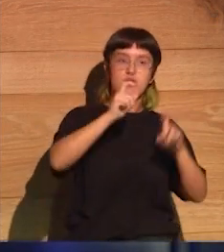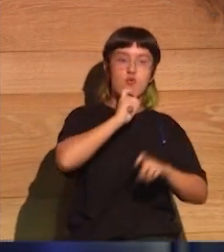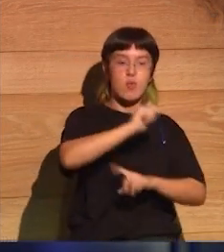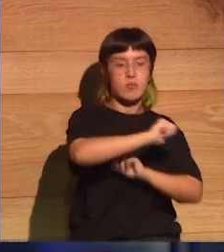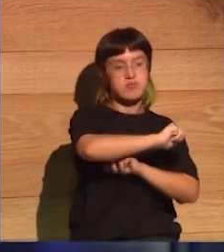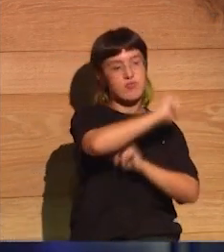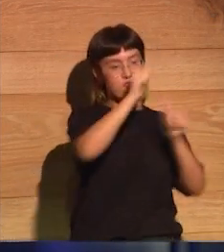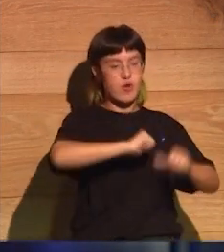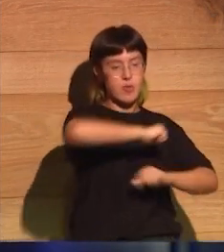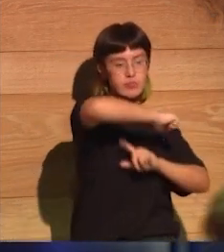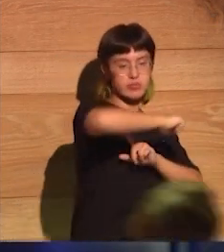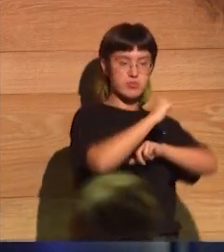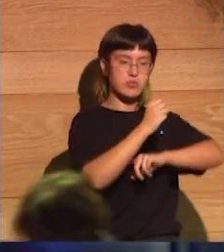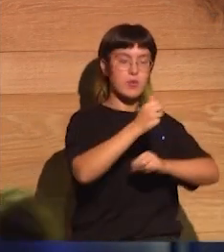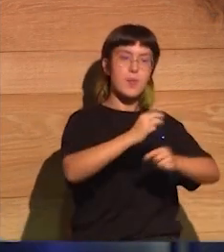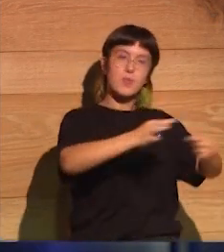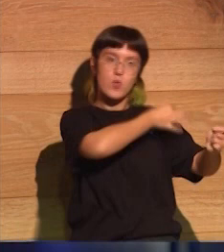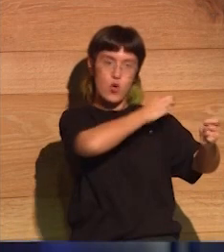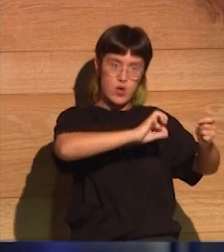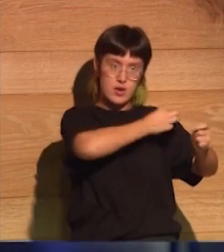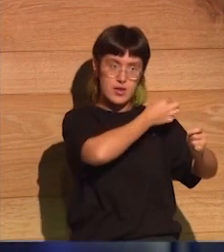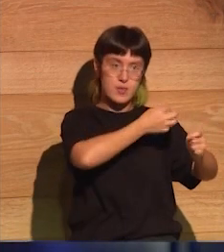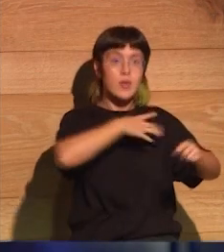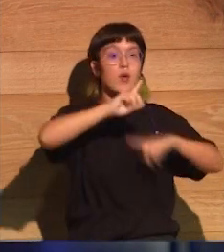te das cuenta de cómo los datos pueden facilitar a ayudar a la gestión